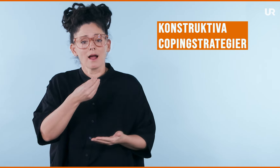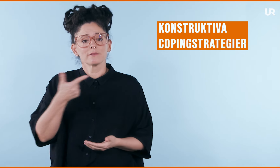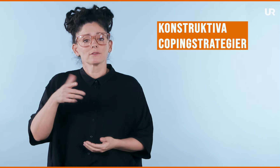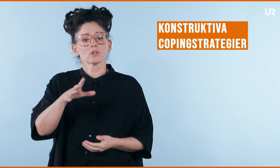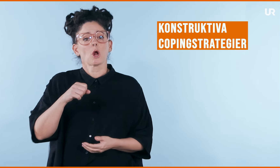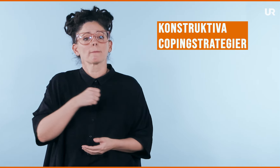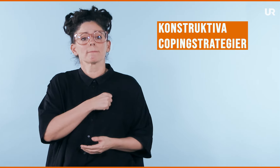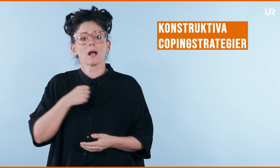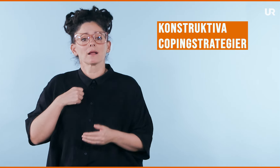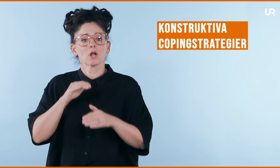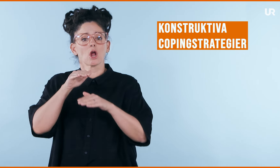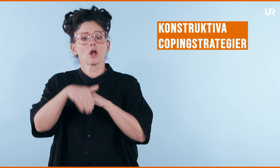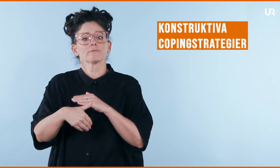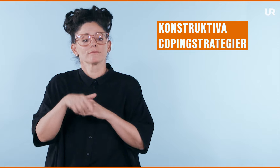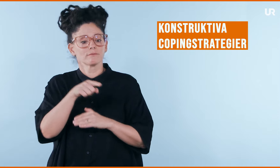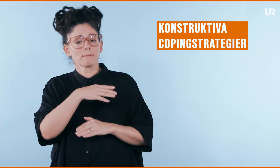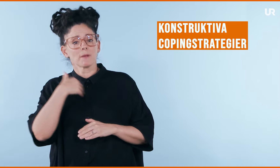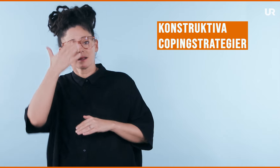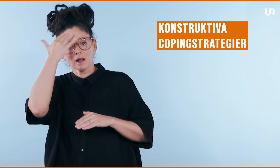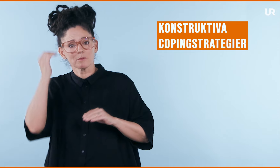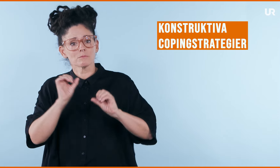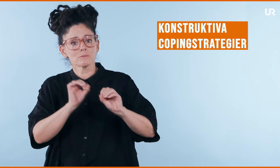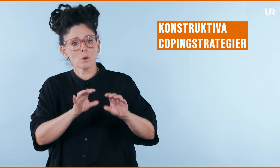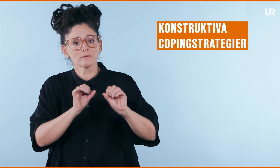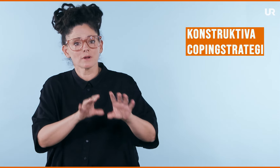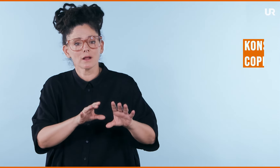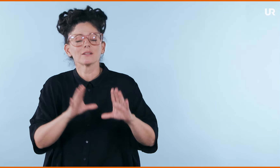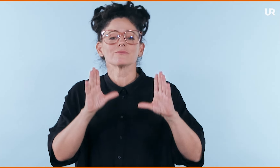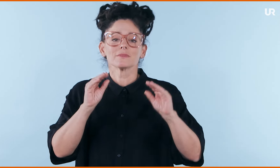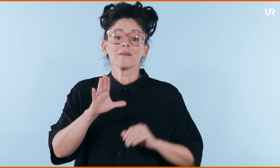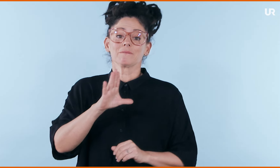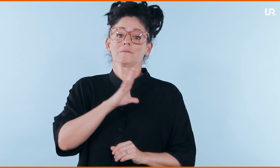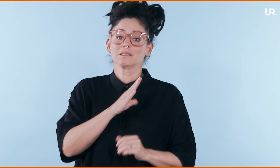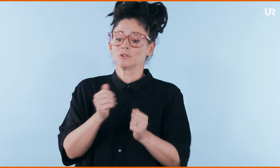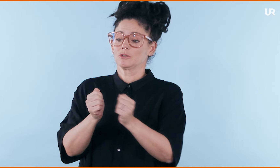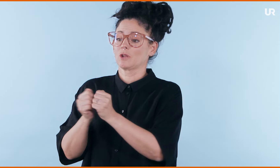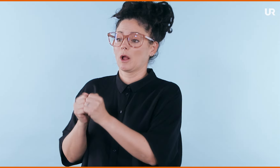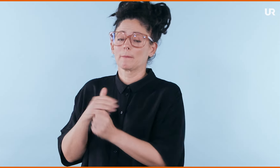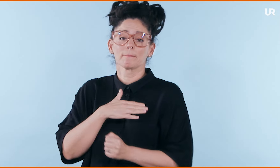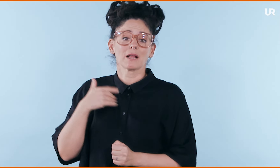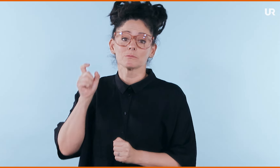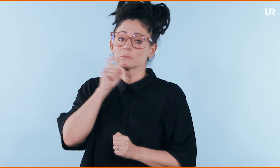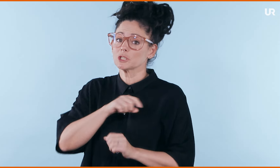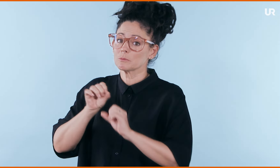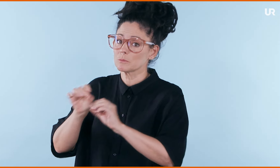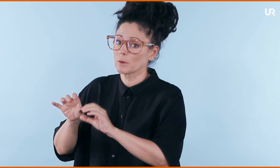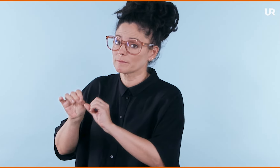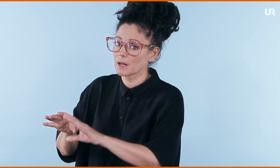att ta makten över det man kan påverka. Det finns ju saker som man inte kan påverka.